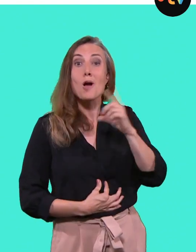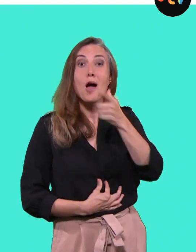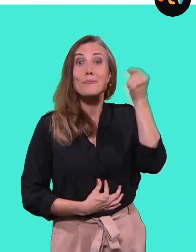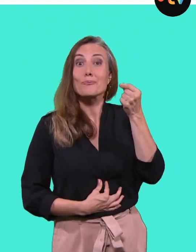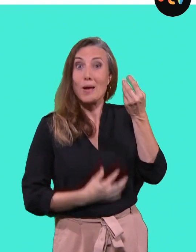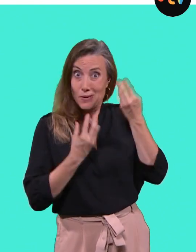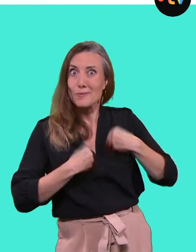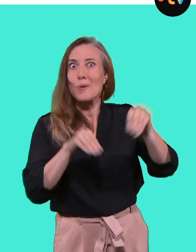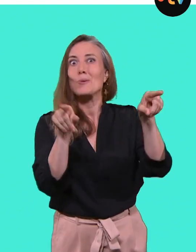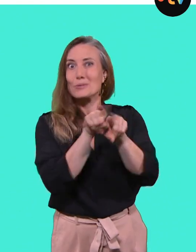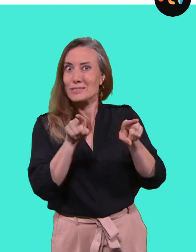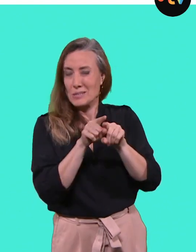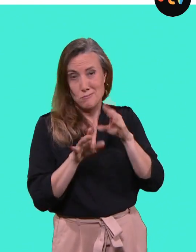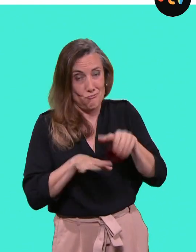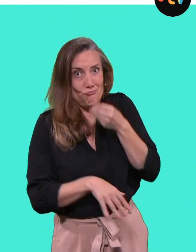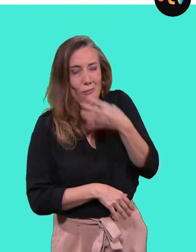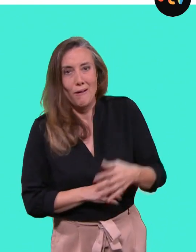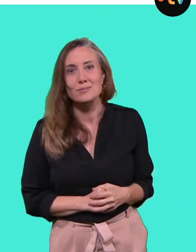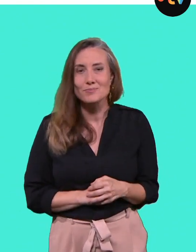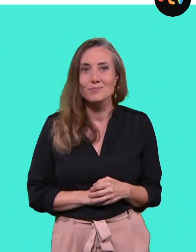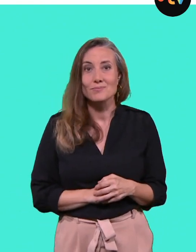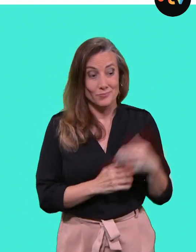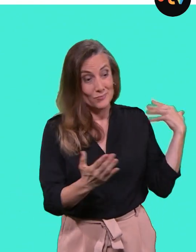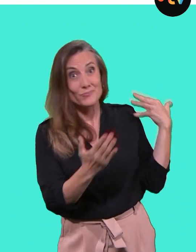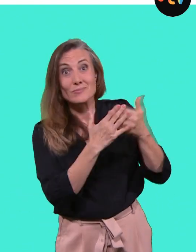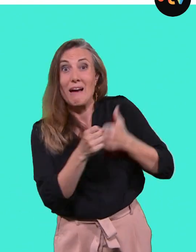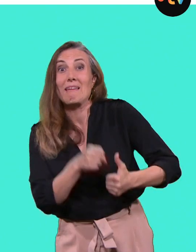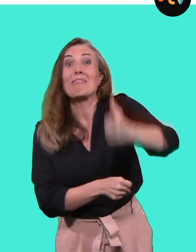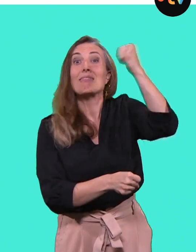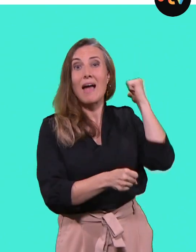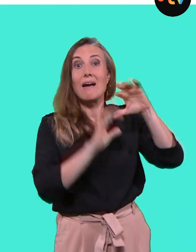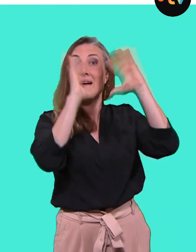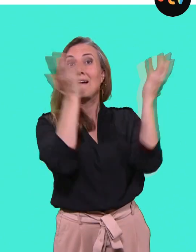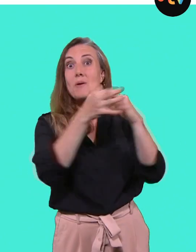Les costumes de mariés se revendent aussi très bien d'occasion.